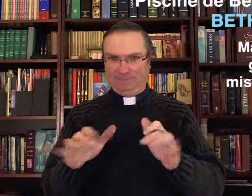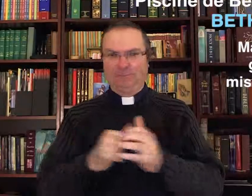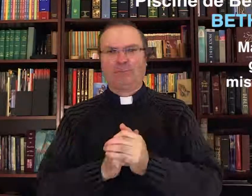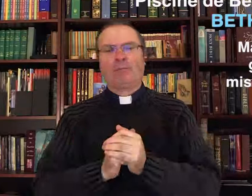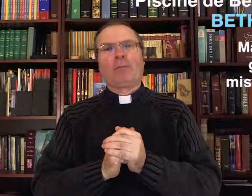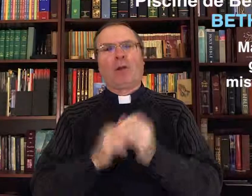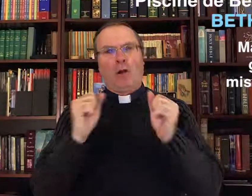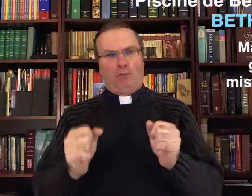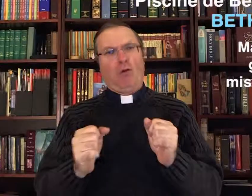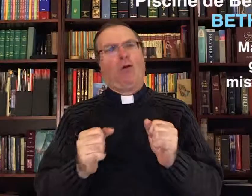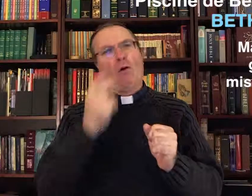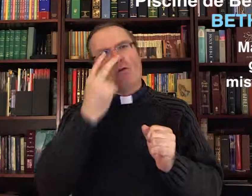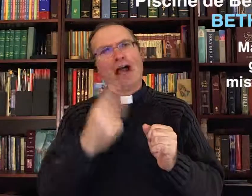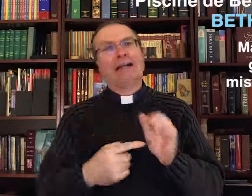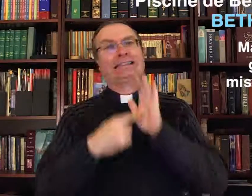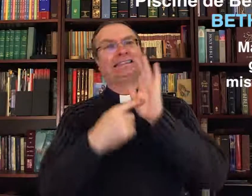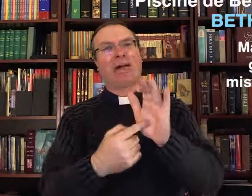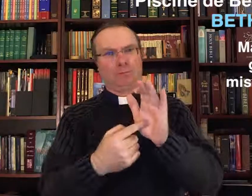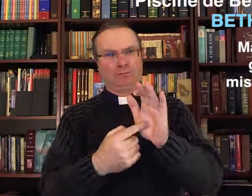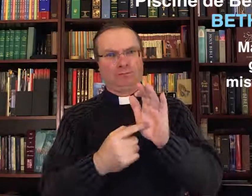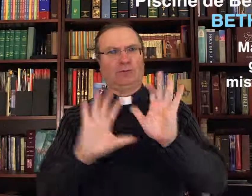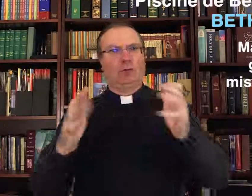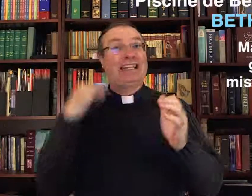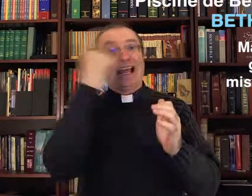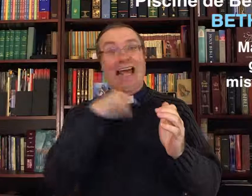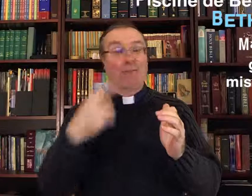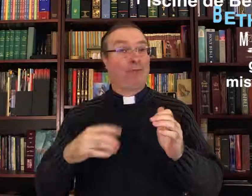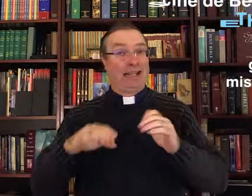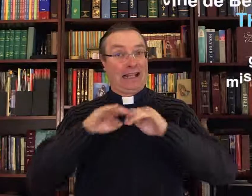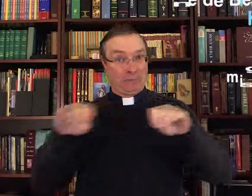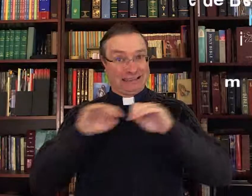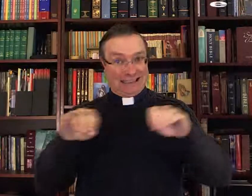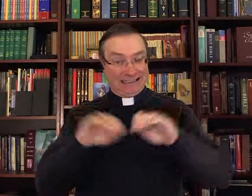On peut voir un exemple d’un modèle de piscine